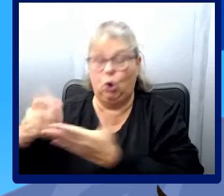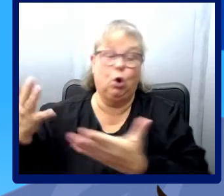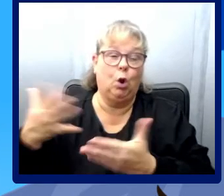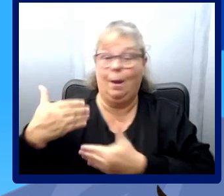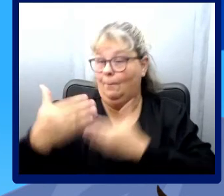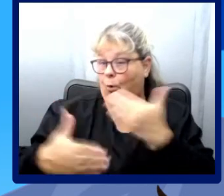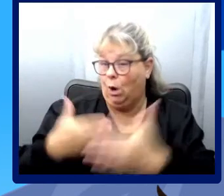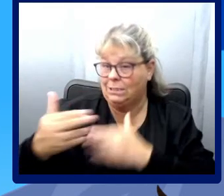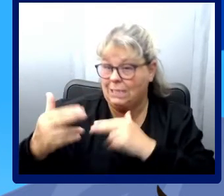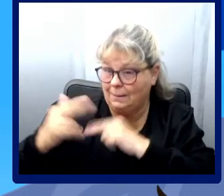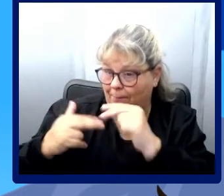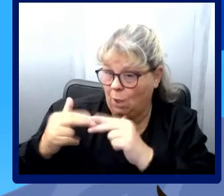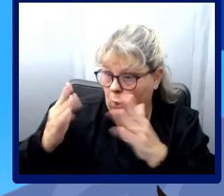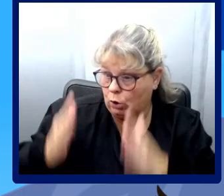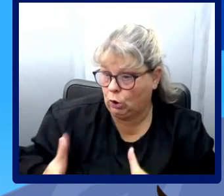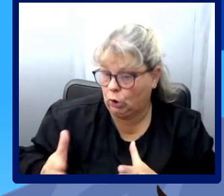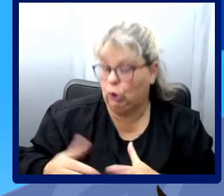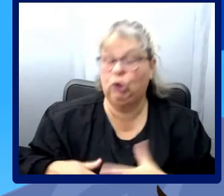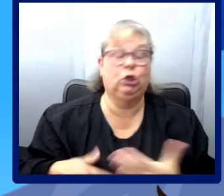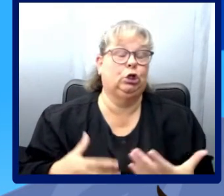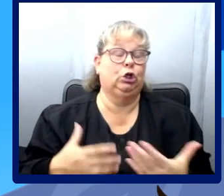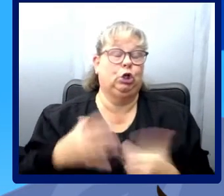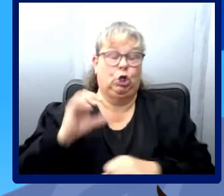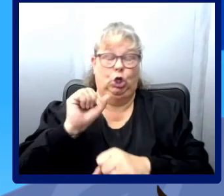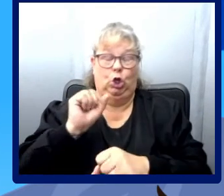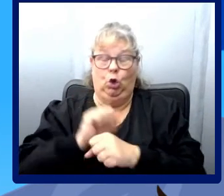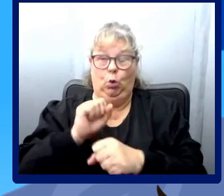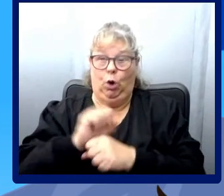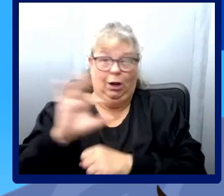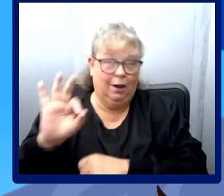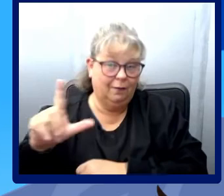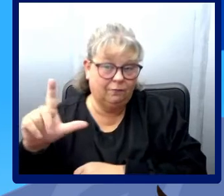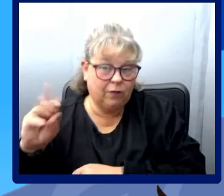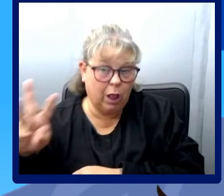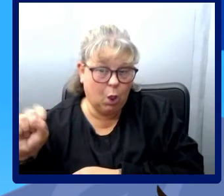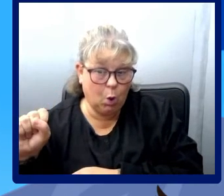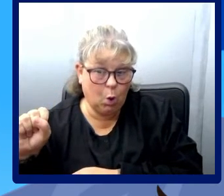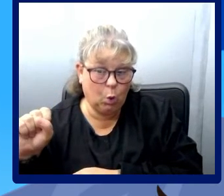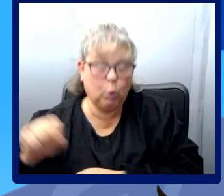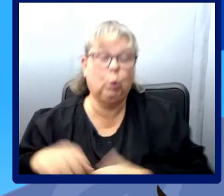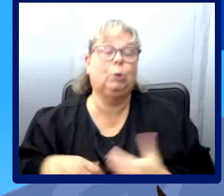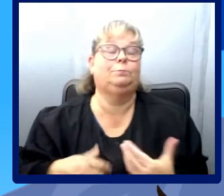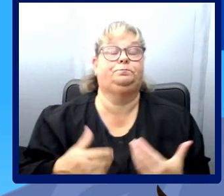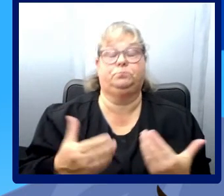lo que se ejecuta con las reglas de flujo de trabajo. Si tienen flujos, marquen lo que se ha ejecutado